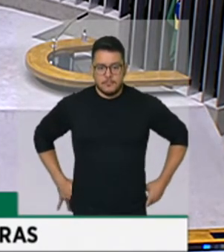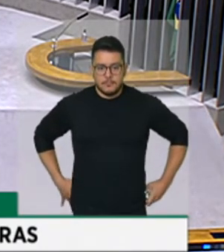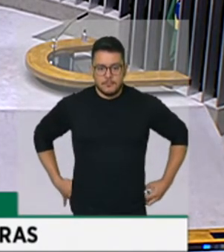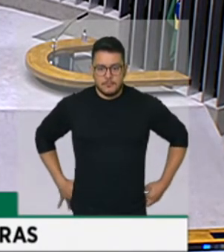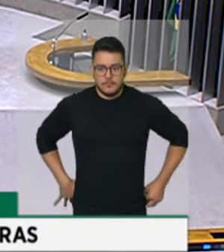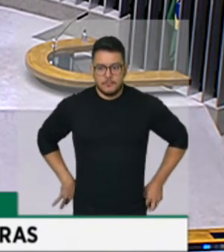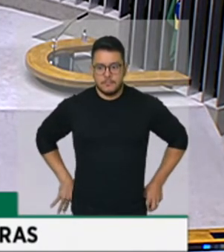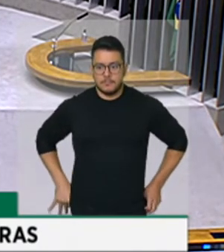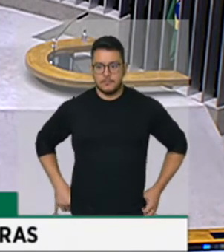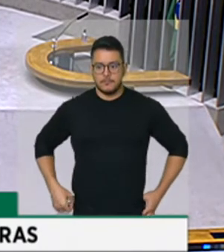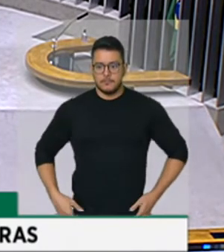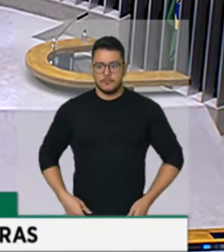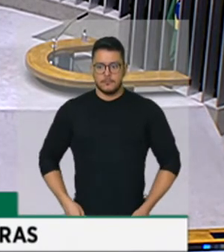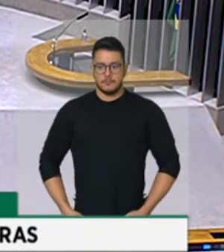HATEN. MUITO OBRIGADO,